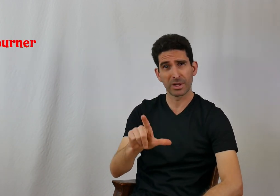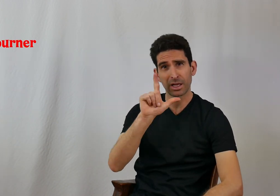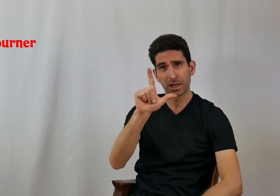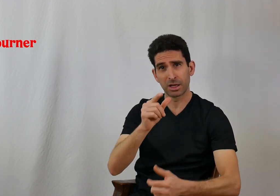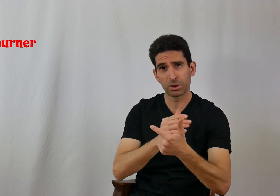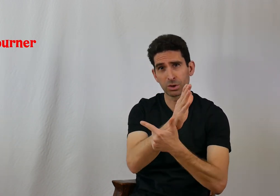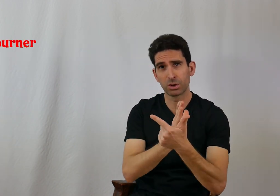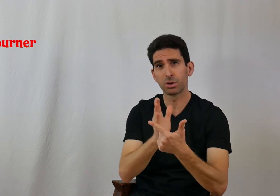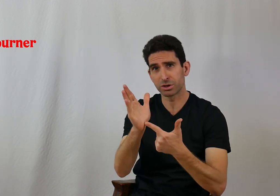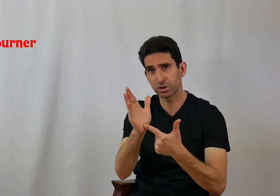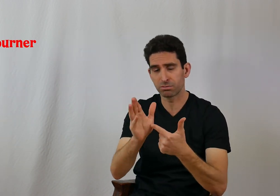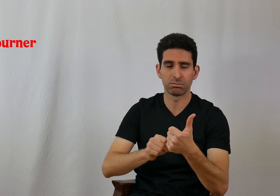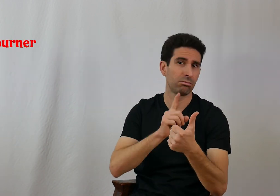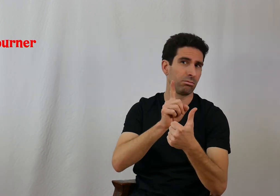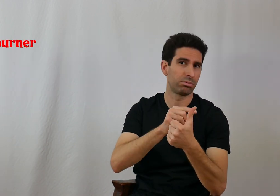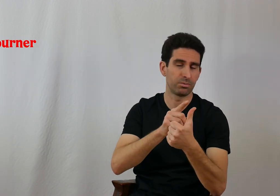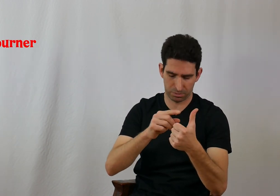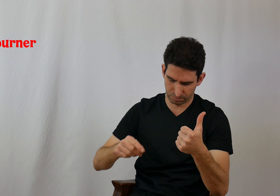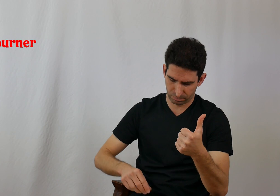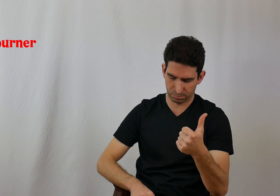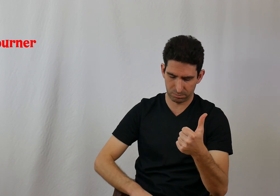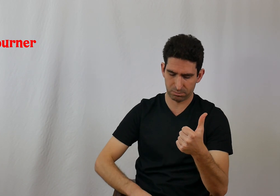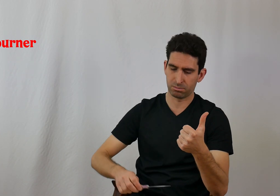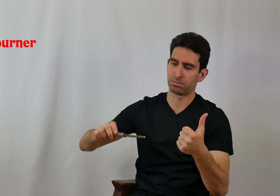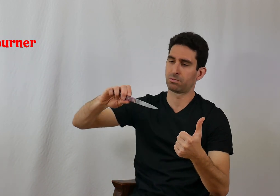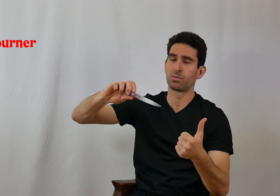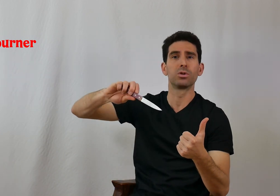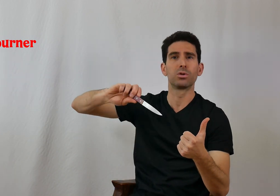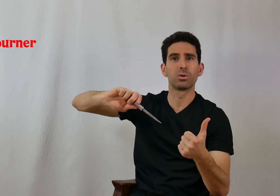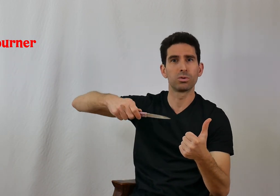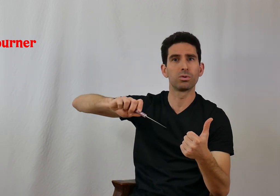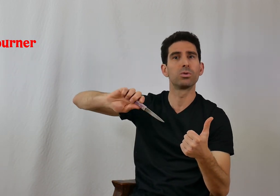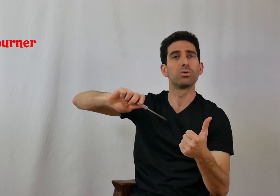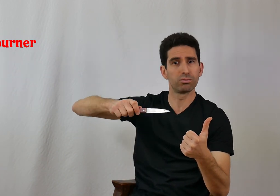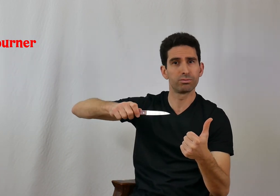Il a deux sens. Le premier, comme ça.